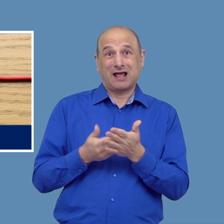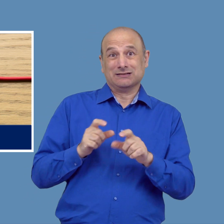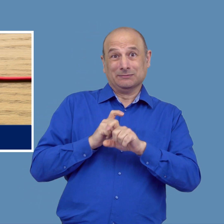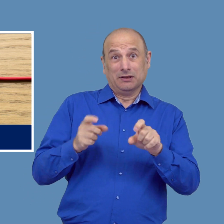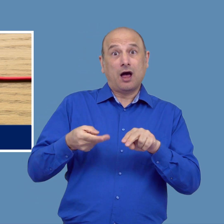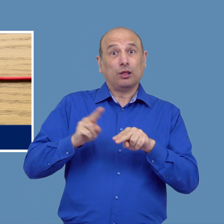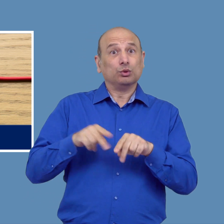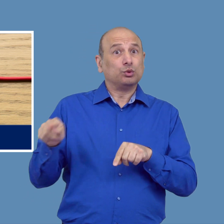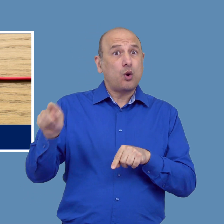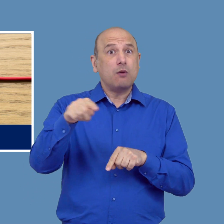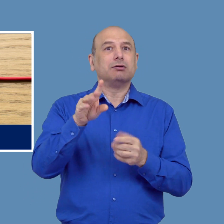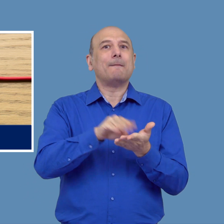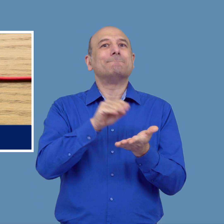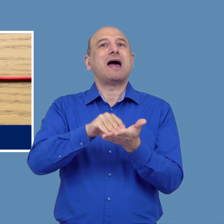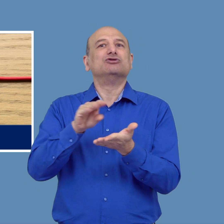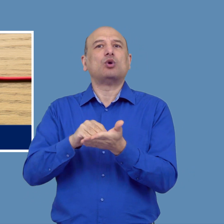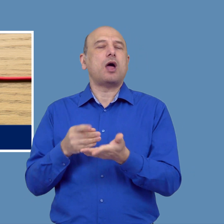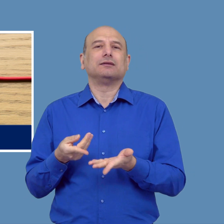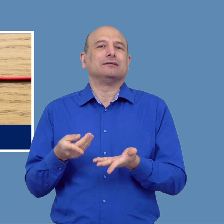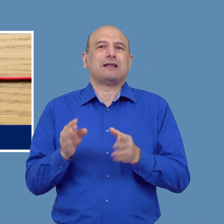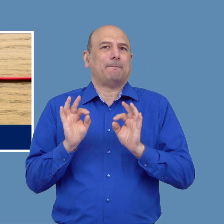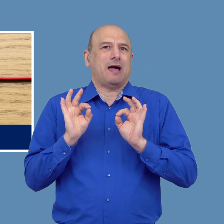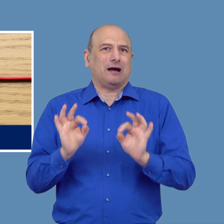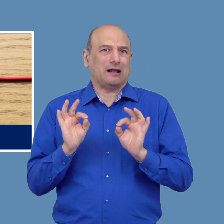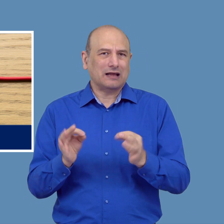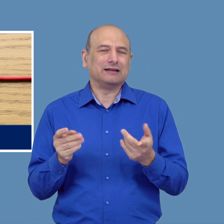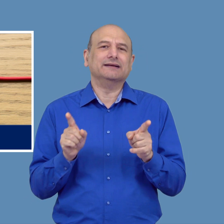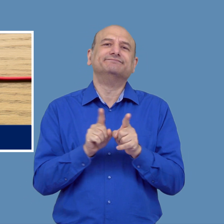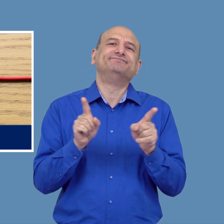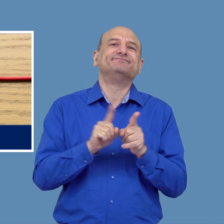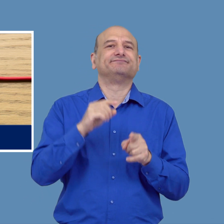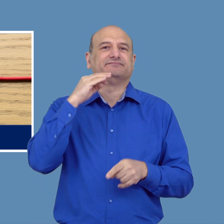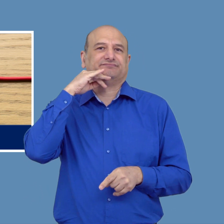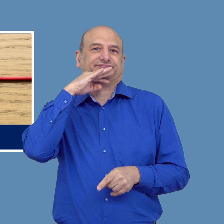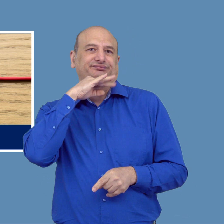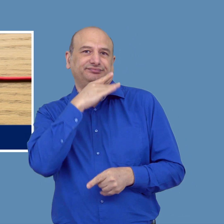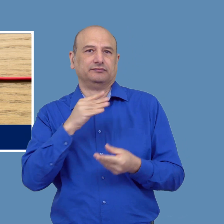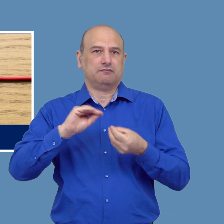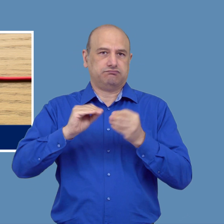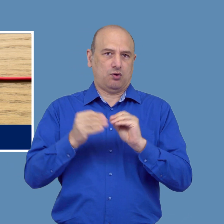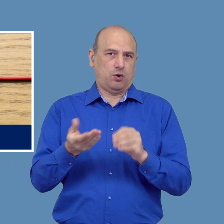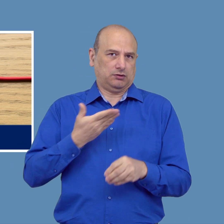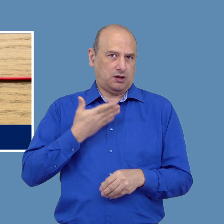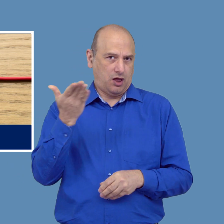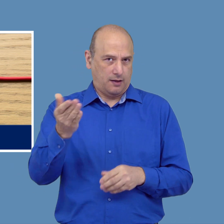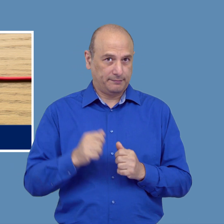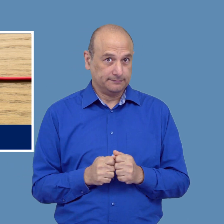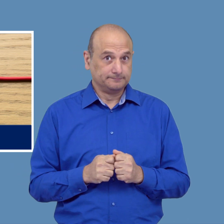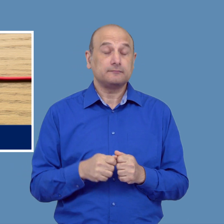Így folyamatosan nő a kereslet, új árucikkekkel bővül a kínálat a gyatra minőségű akkumulátortöltőkből.